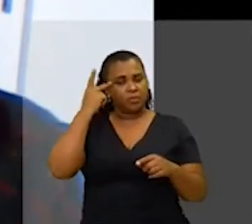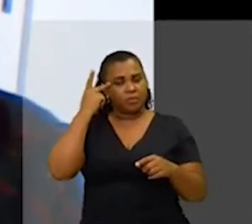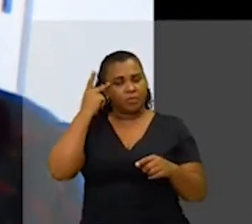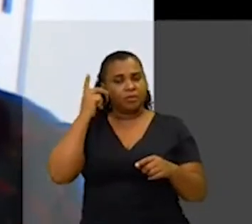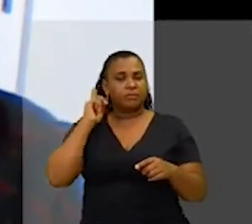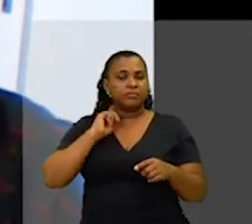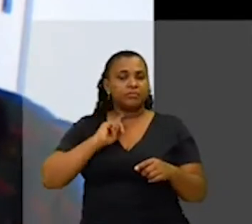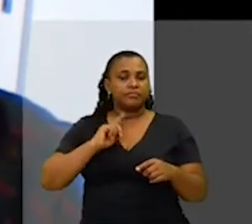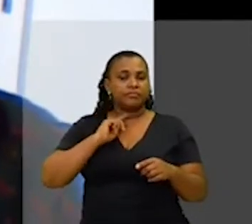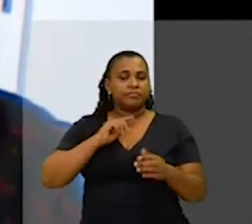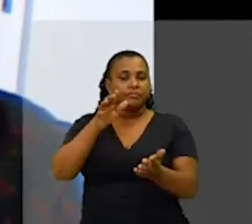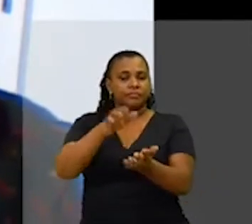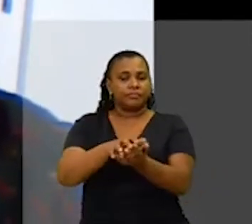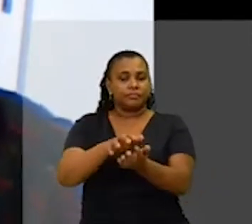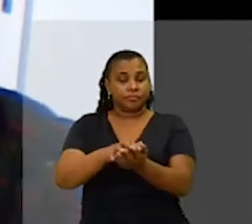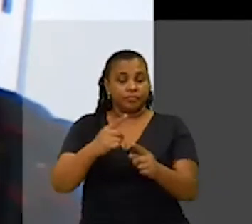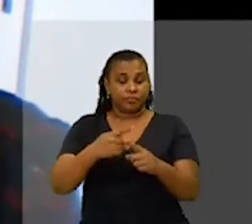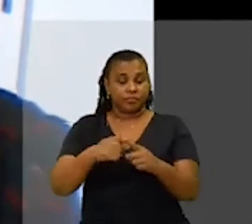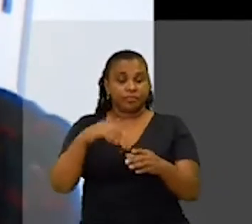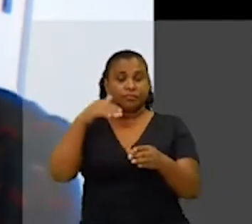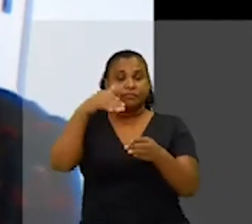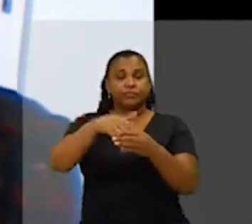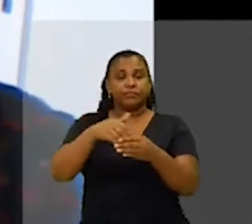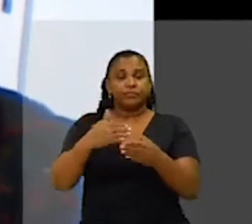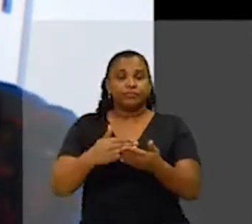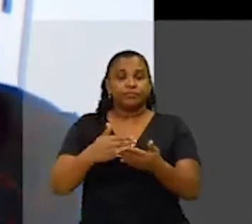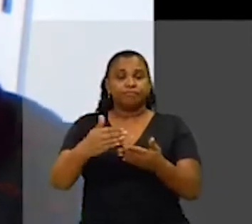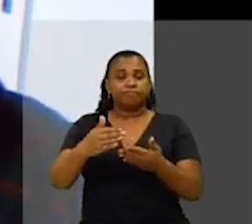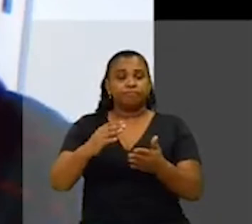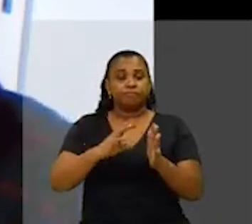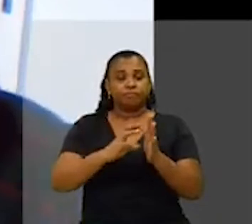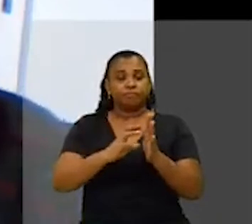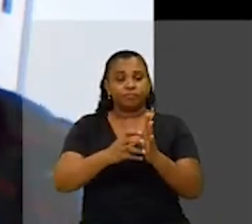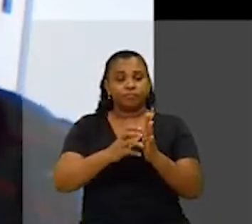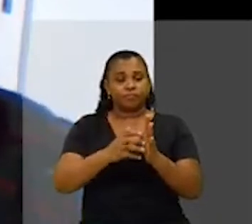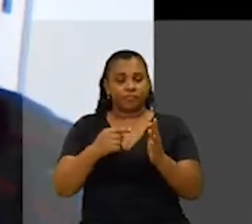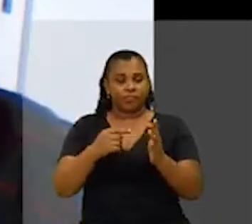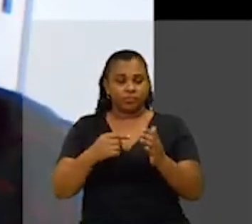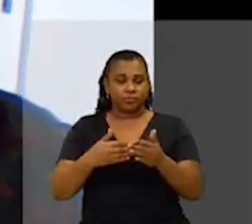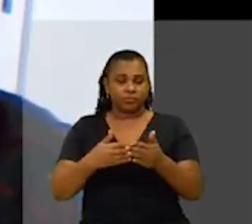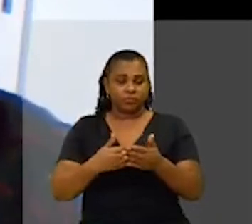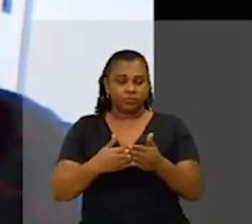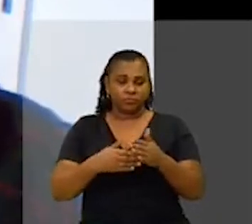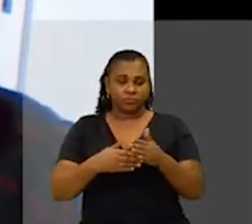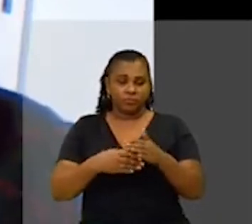candidaturas elas não iniciaram no passado parte das pessoas vão passar necessariamente pela Dias